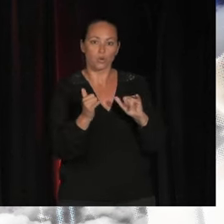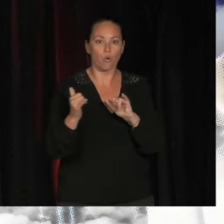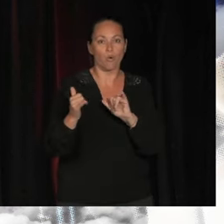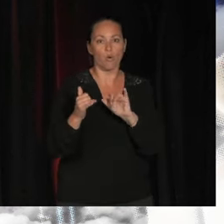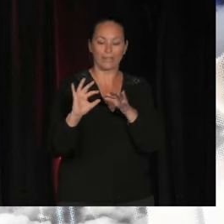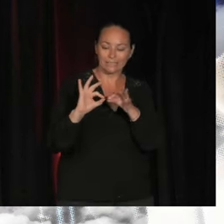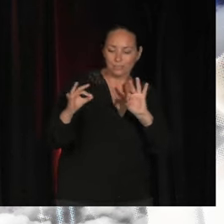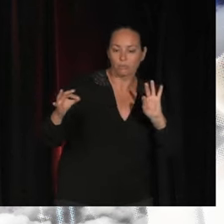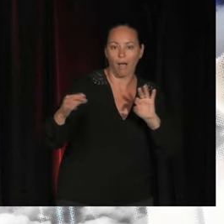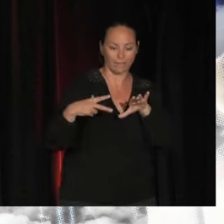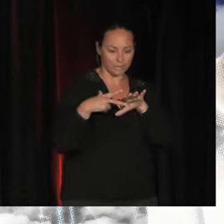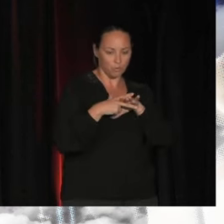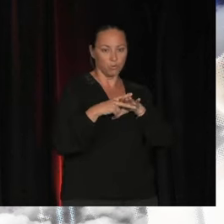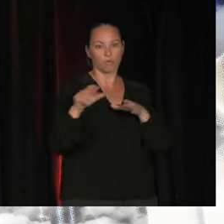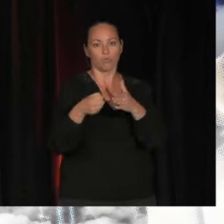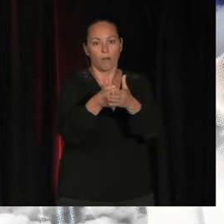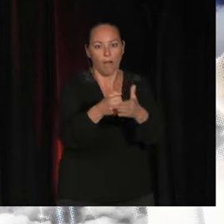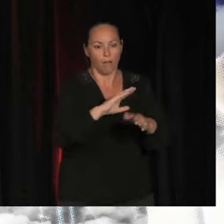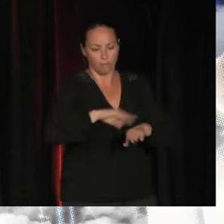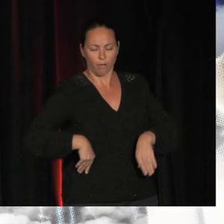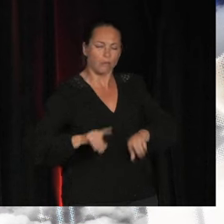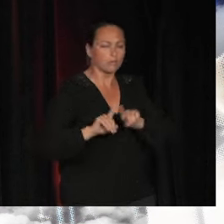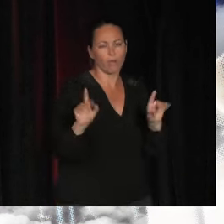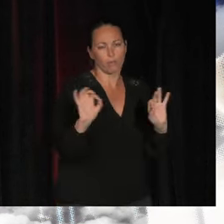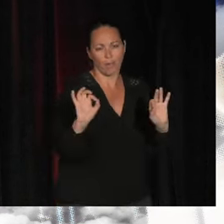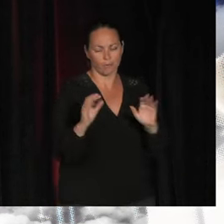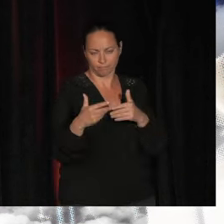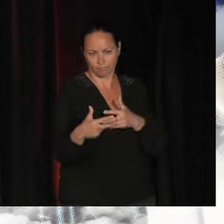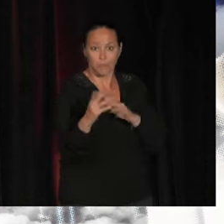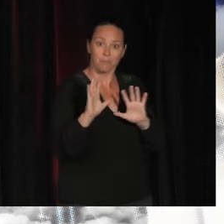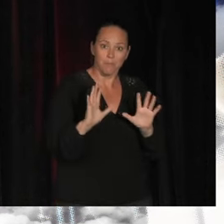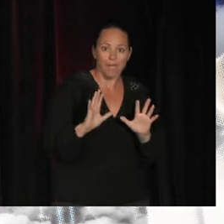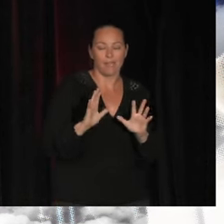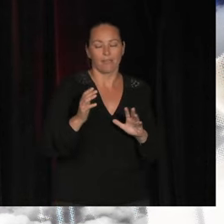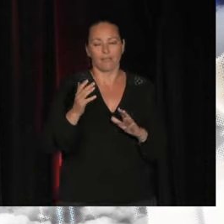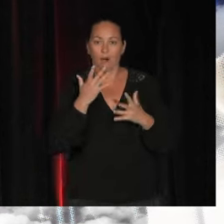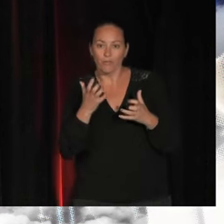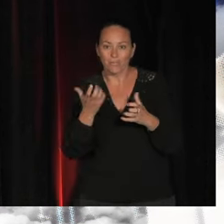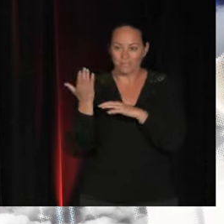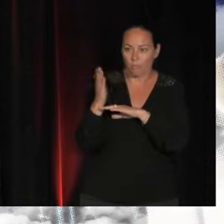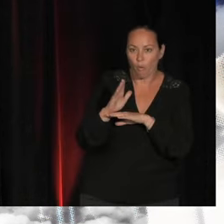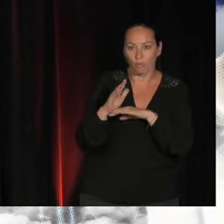linéaire, qui va avoir un début, une fin. En revanche, il y a quand même une grosse envie qui est celle de poser un univers et un lore.